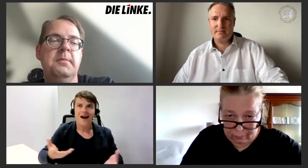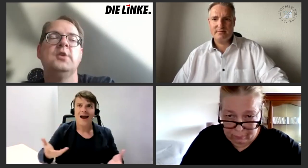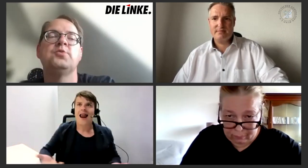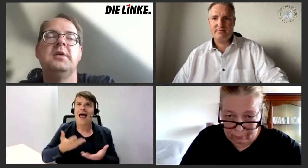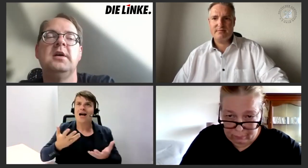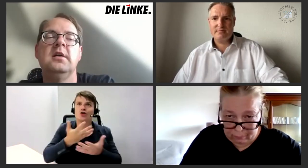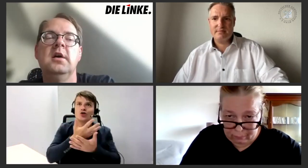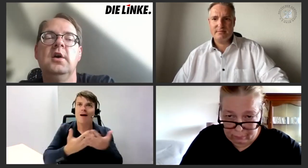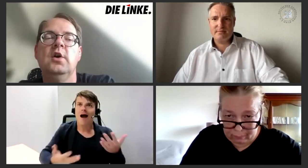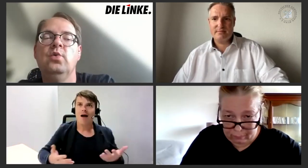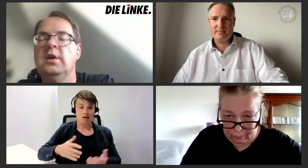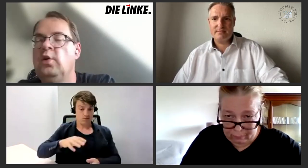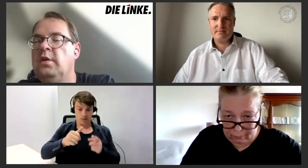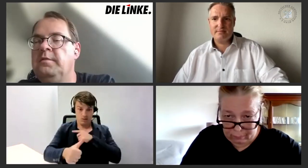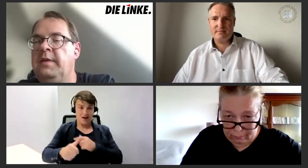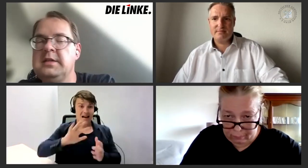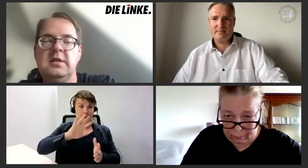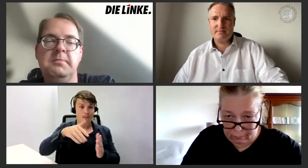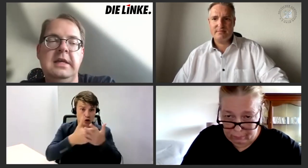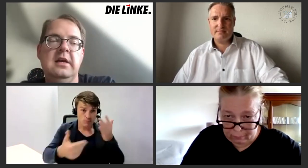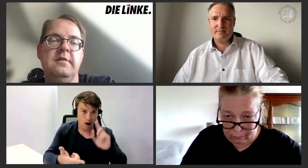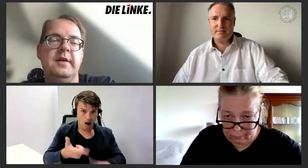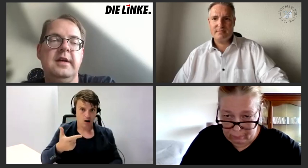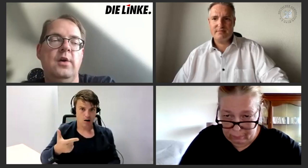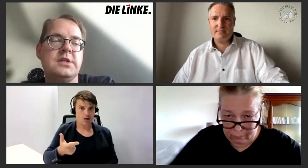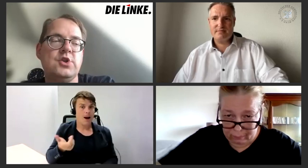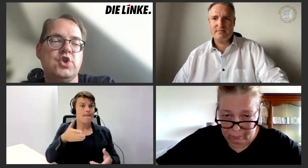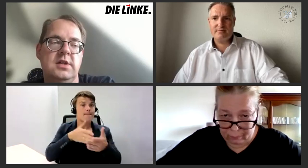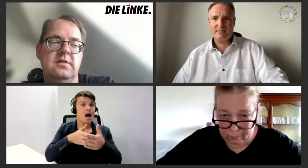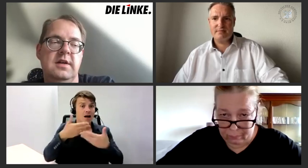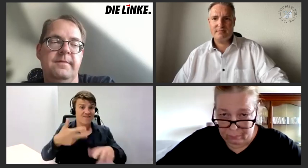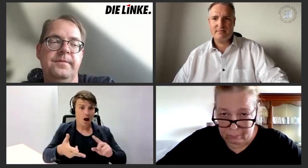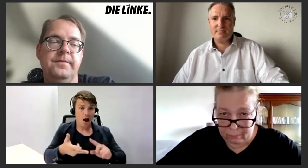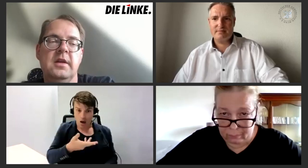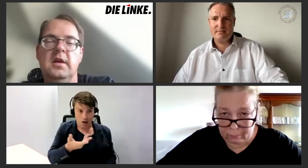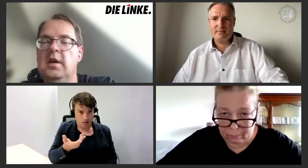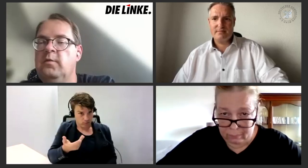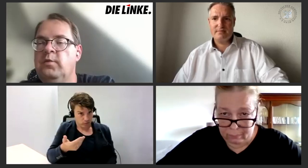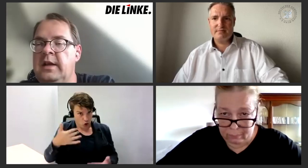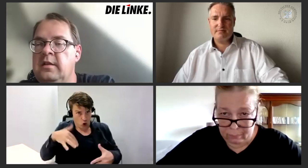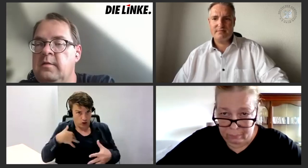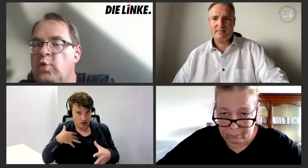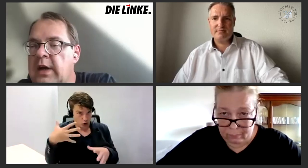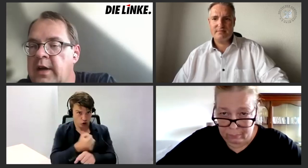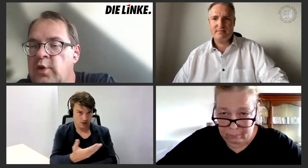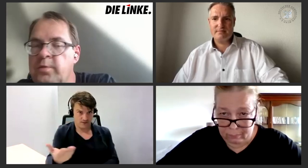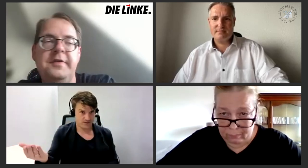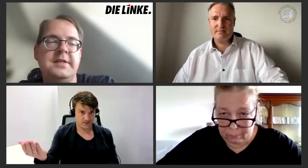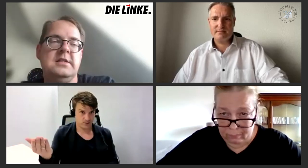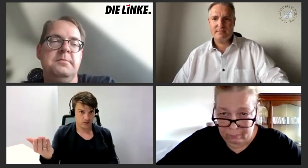leichter Sprache in Gebärdensprache und auch weiterhin barrierefrei ausgestaltet werden.